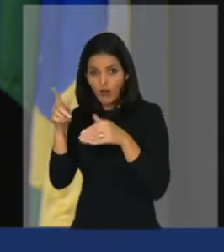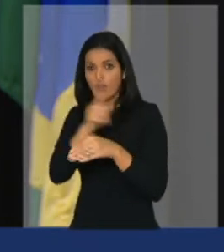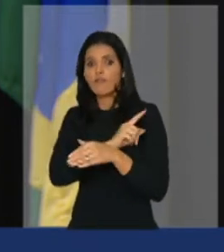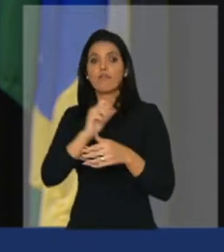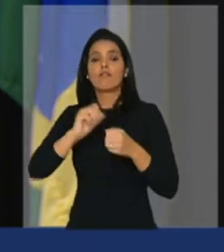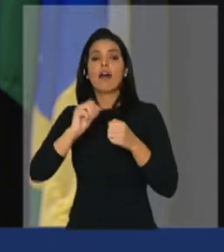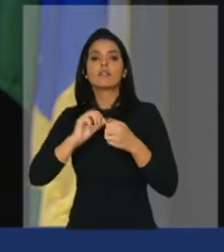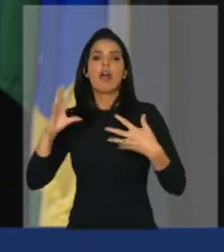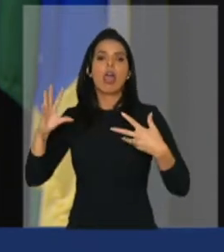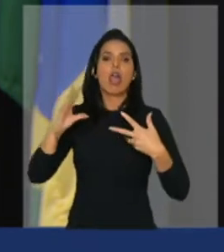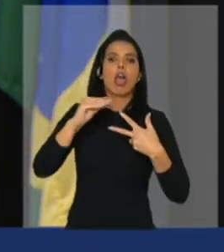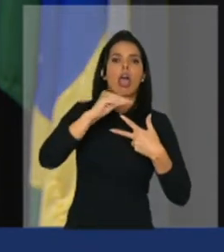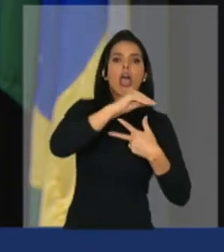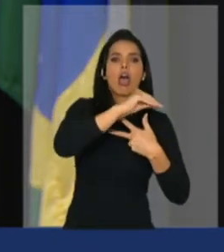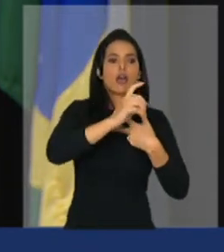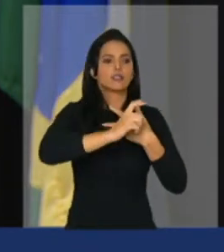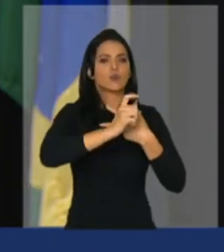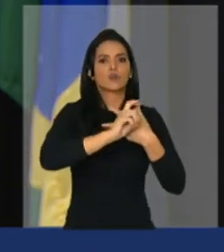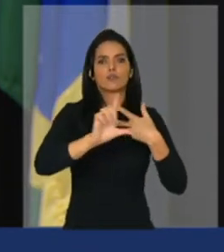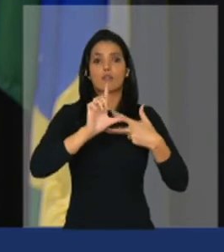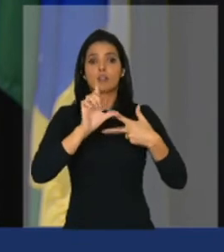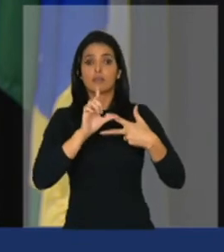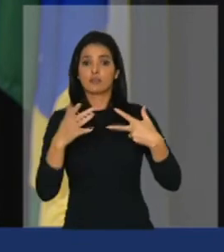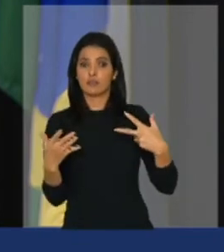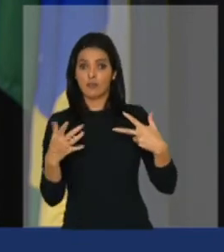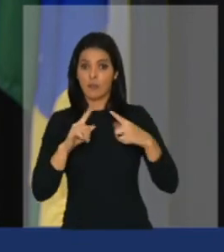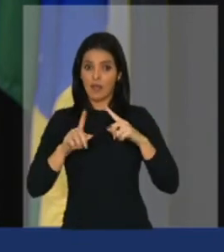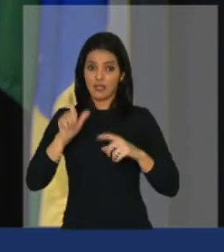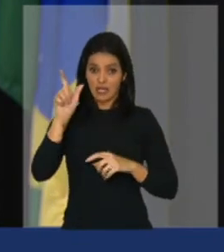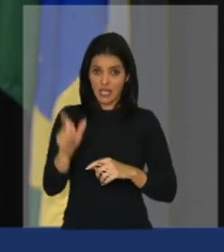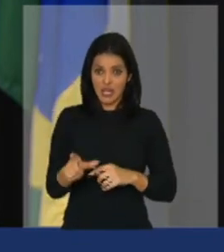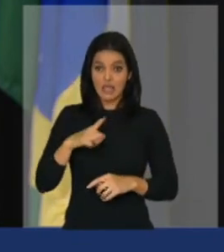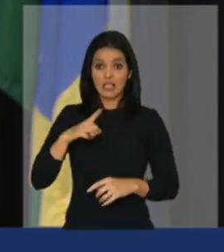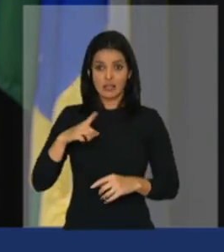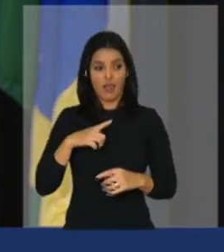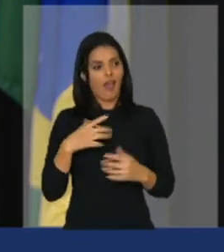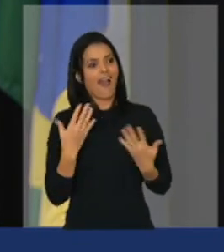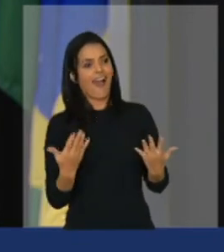VEM SEIMOS CU INDO AQUI, FRENTE AS VOTAÇÕES, E SOBRETUDO, EM ESPECIAL A